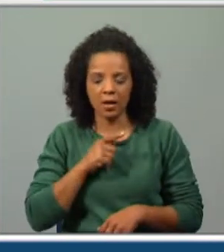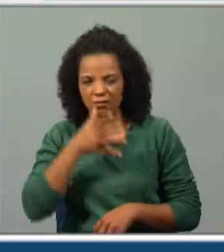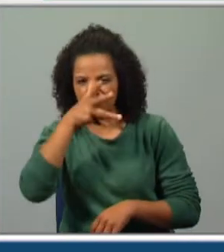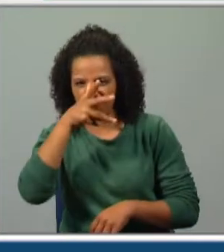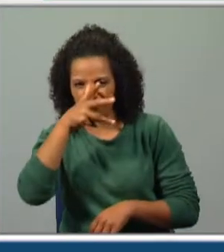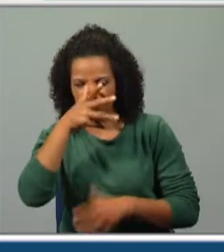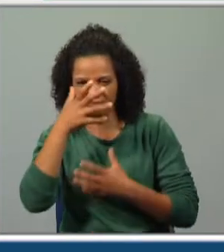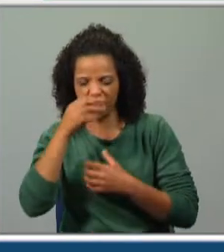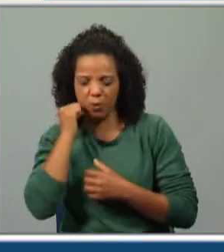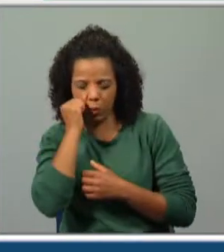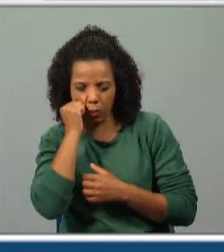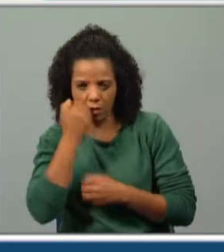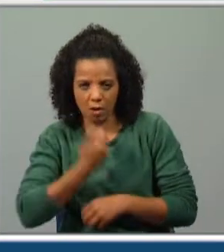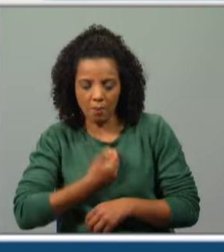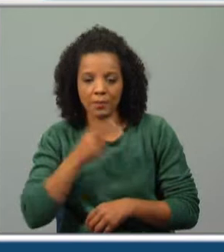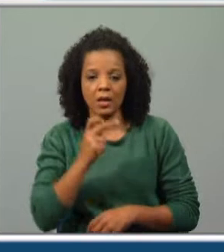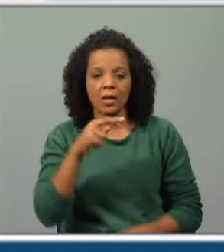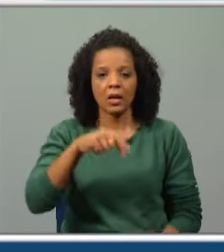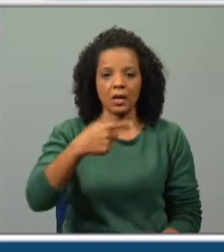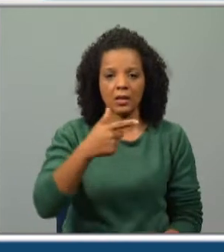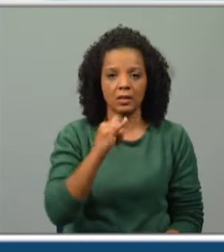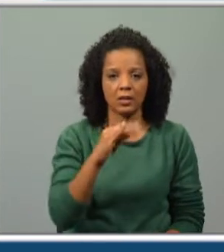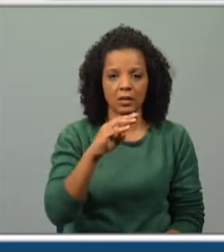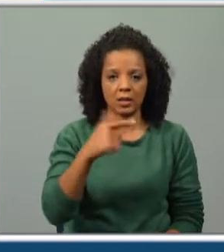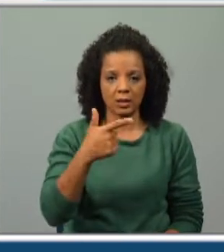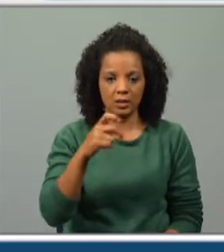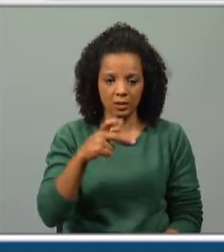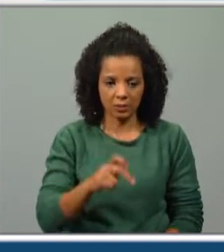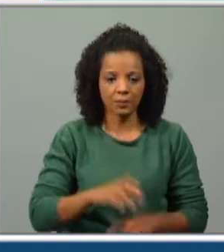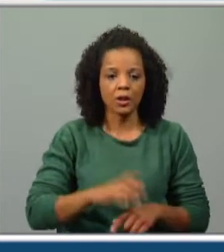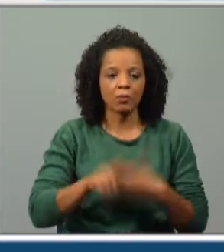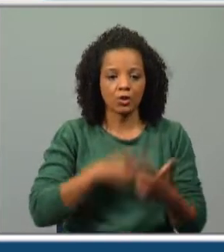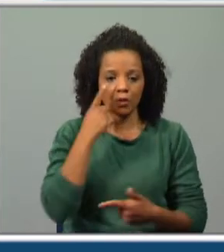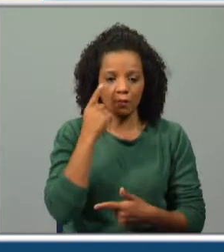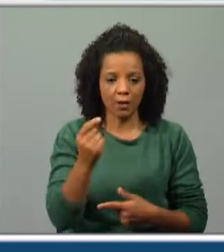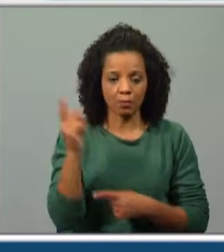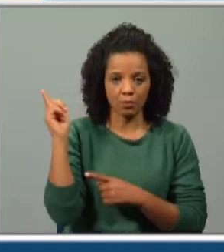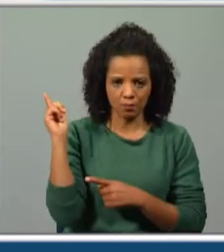entretanto temos o uso do advérbio sublimemente é classificar a serva 但是我們使用了副詞崇高的是對僕人進行分類